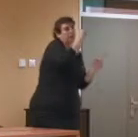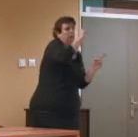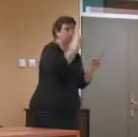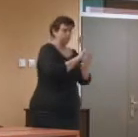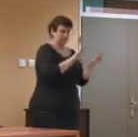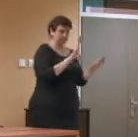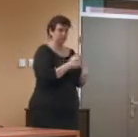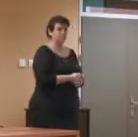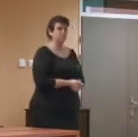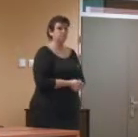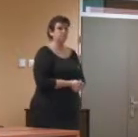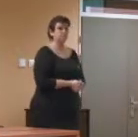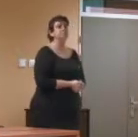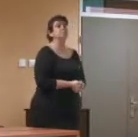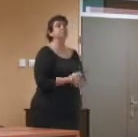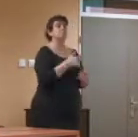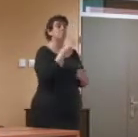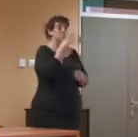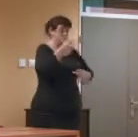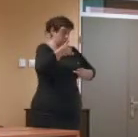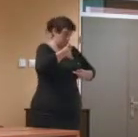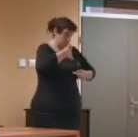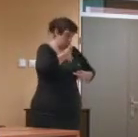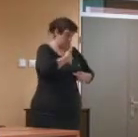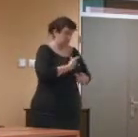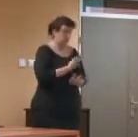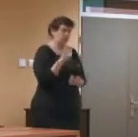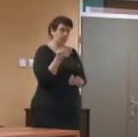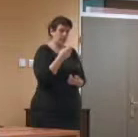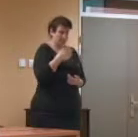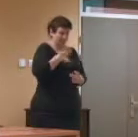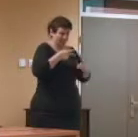He utilizado mucho como herramienta, en este relato